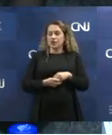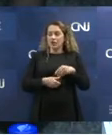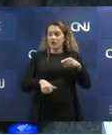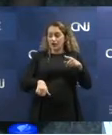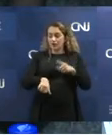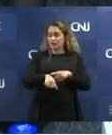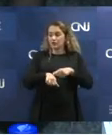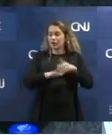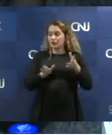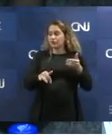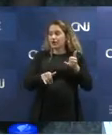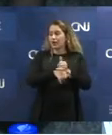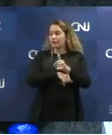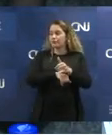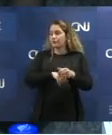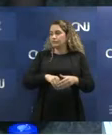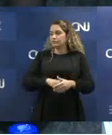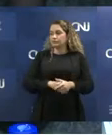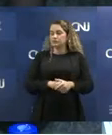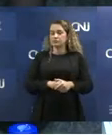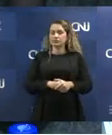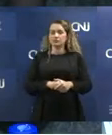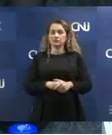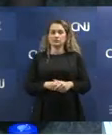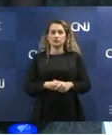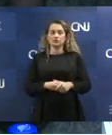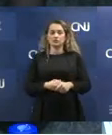Mais, vou fazer a defesa do voto do eminente